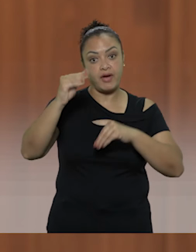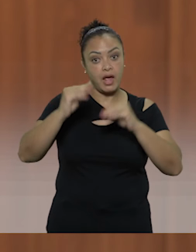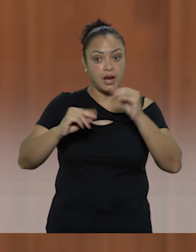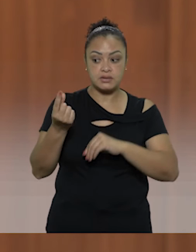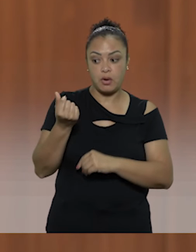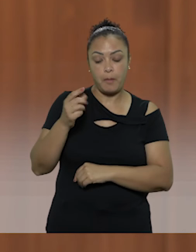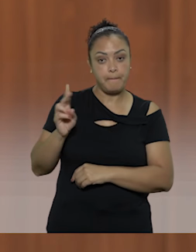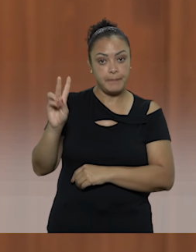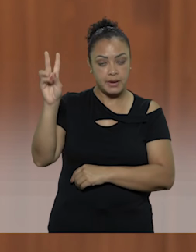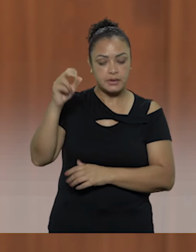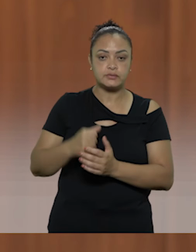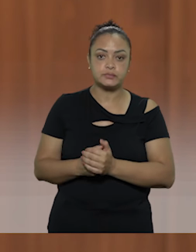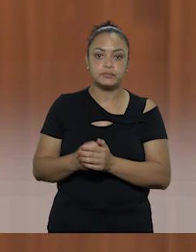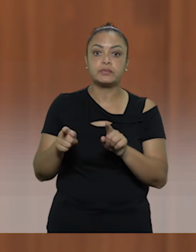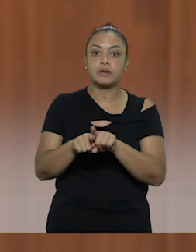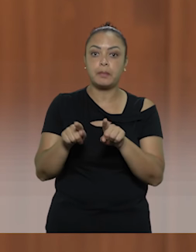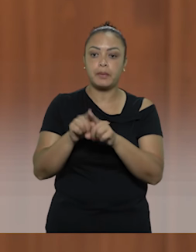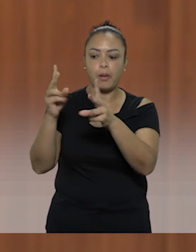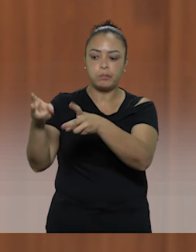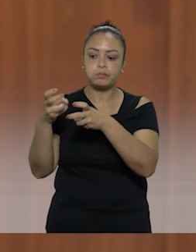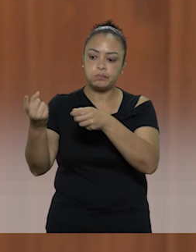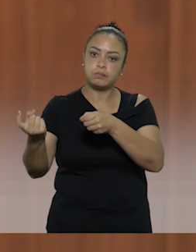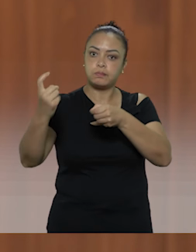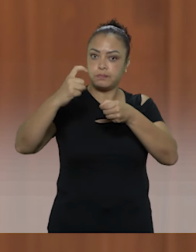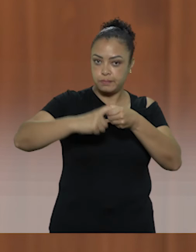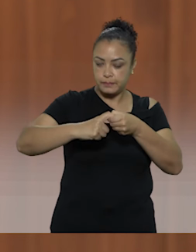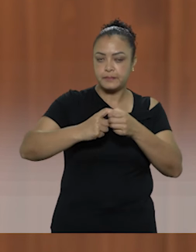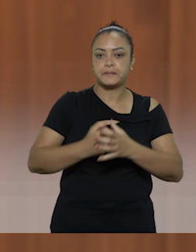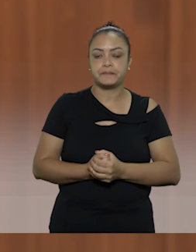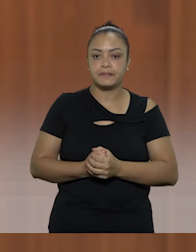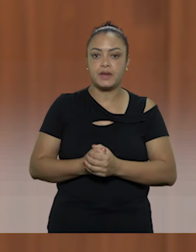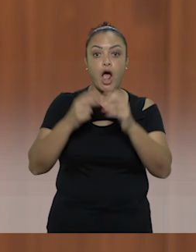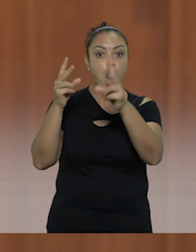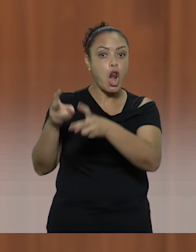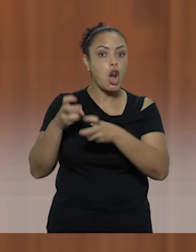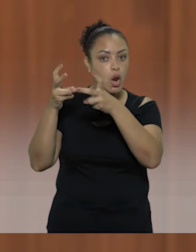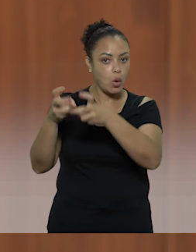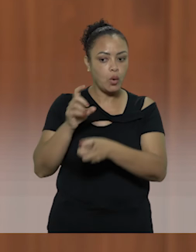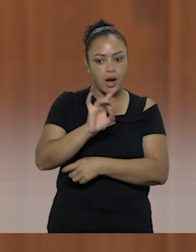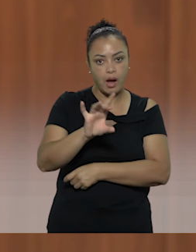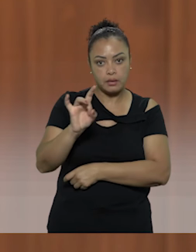da ação, retorno sobre o patrimônio líquido, lucro por ação, entre outros.